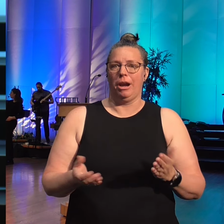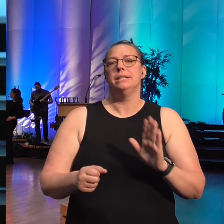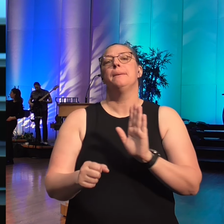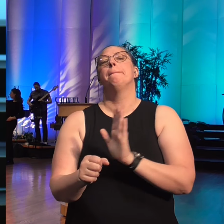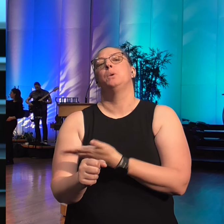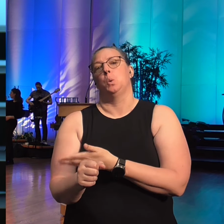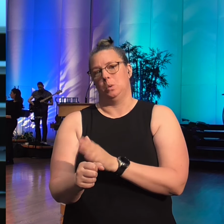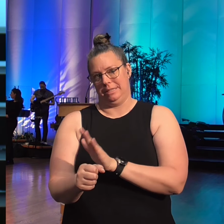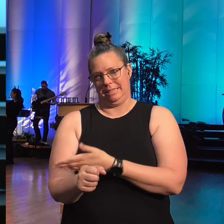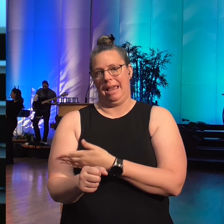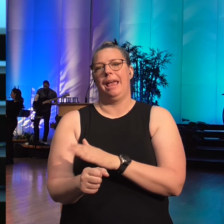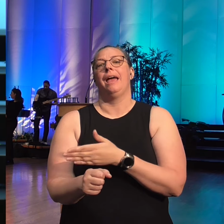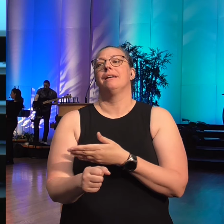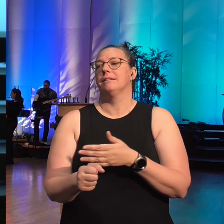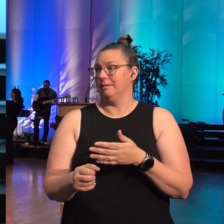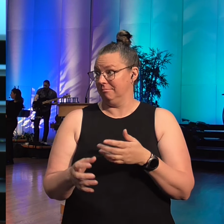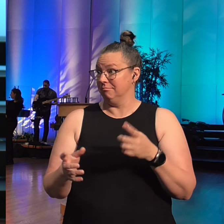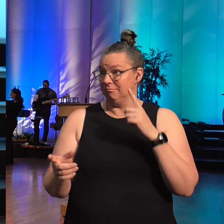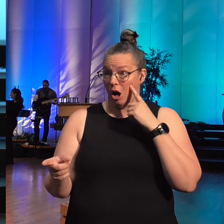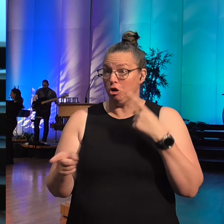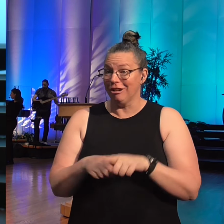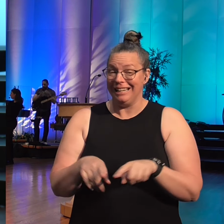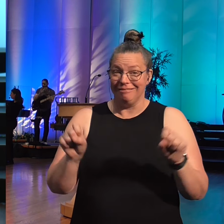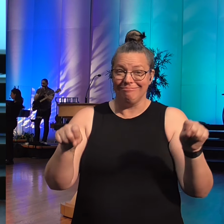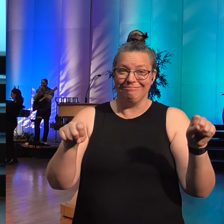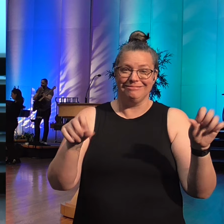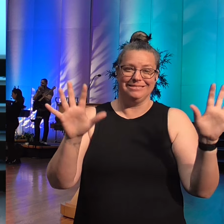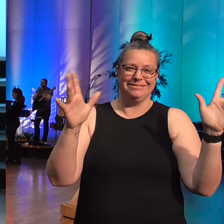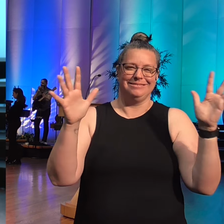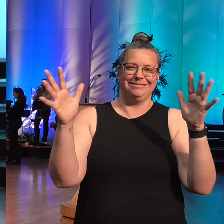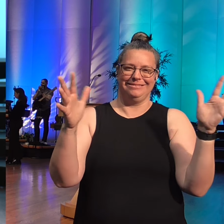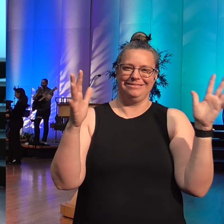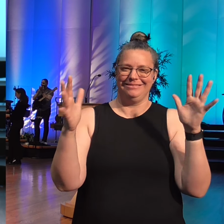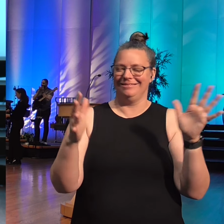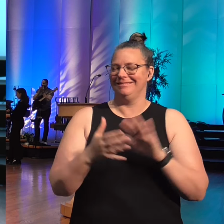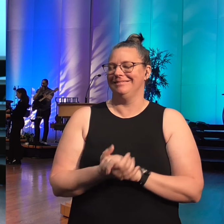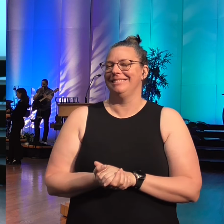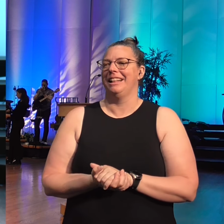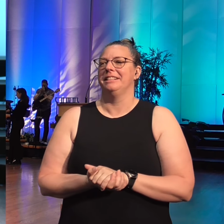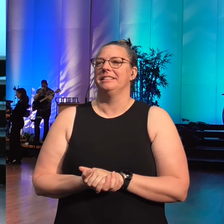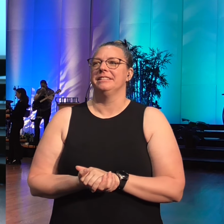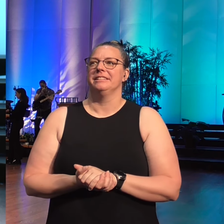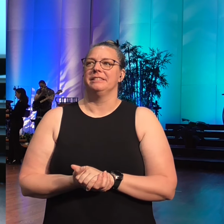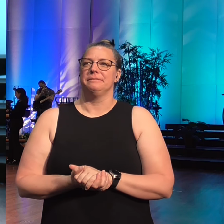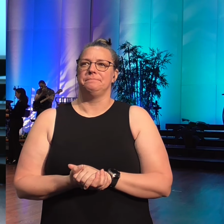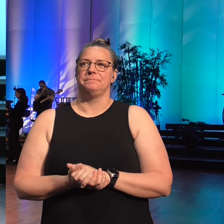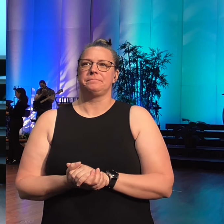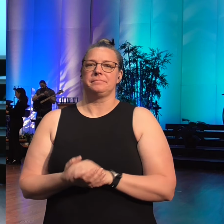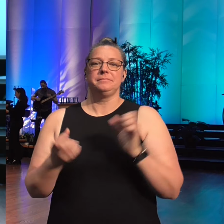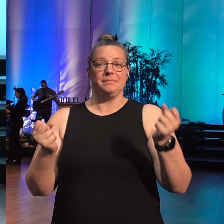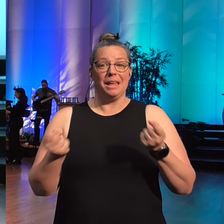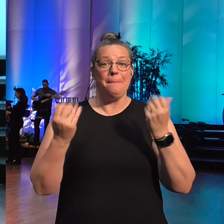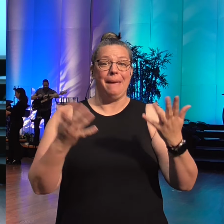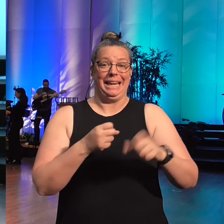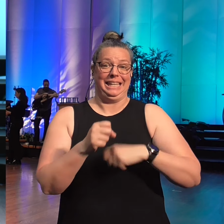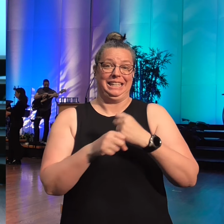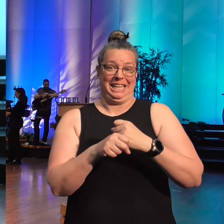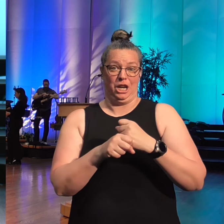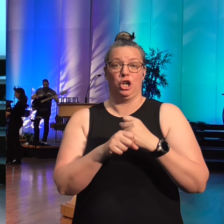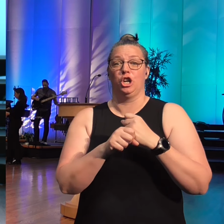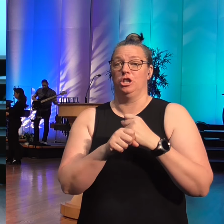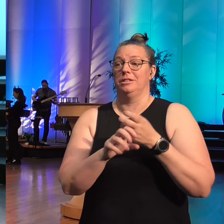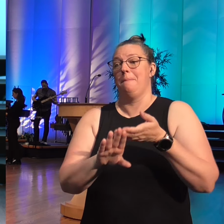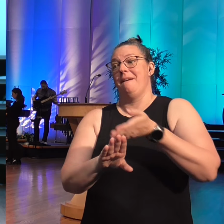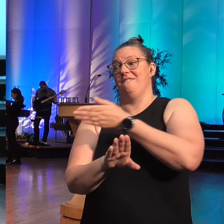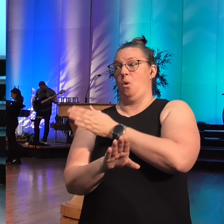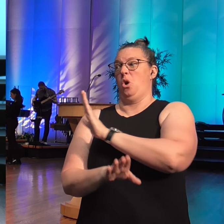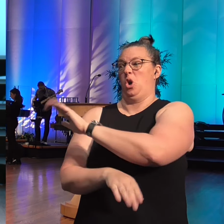programa de música aquí en Mile High ¿No estás de acuerdo? Sí Y hace muchos años antes de tu tiempo o el mío